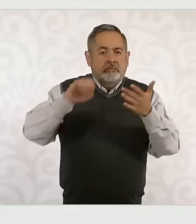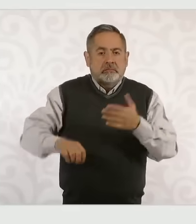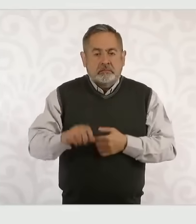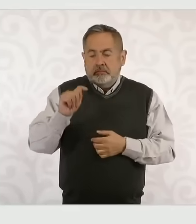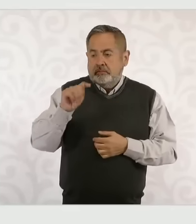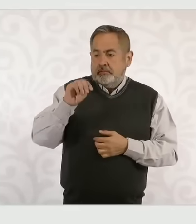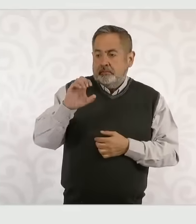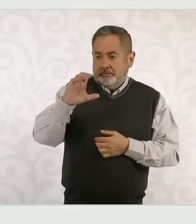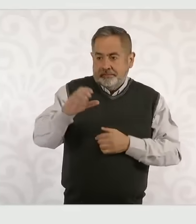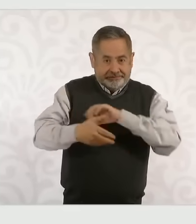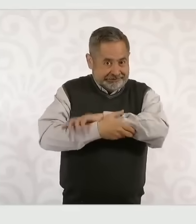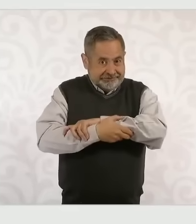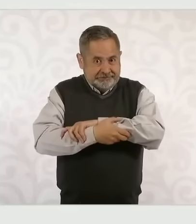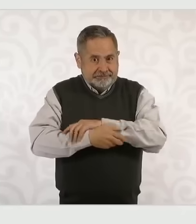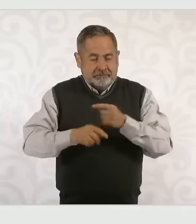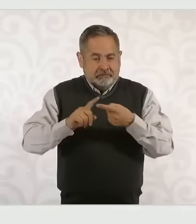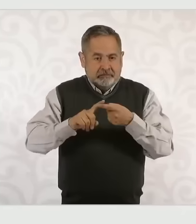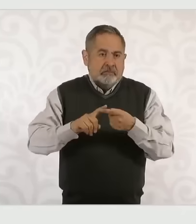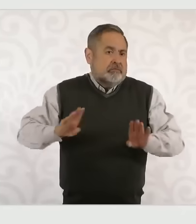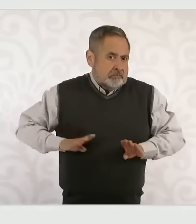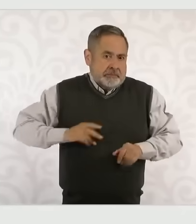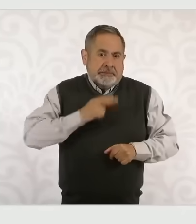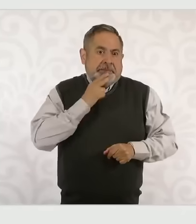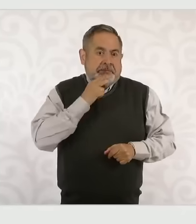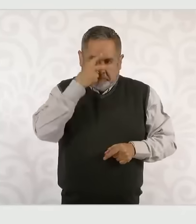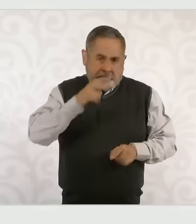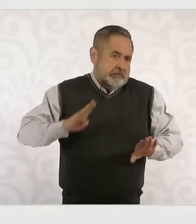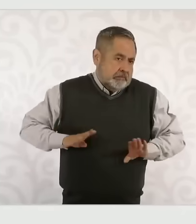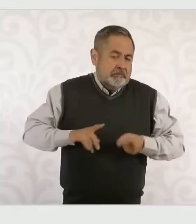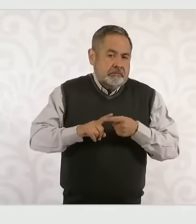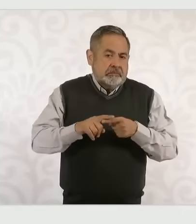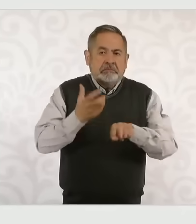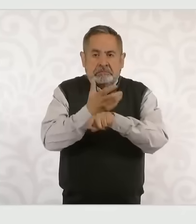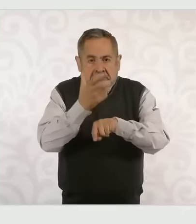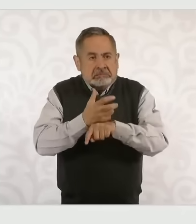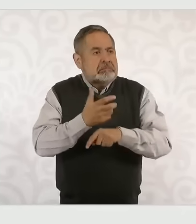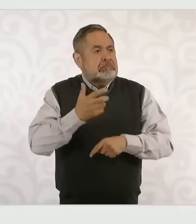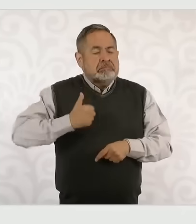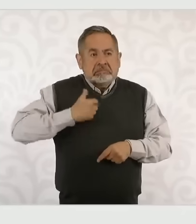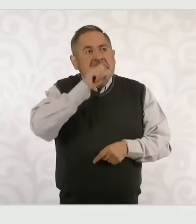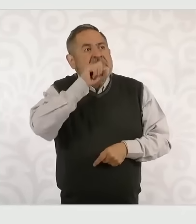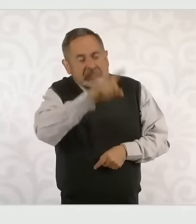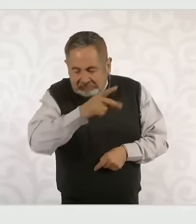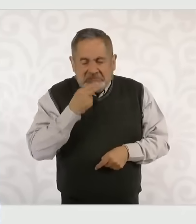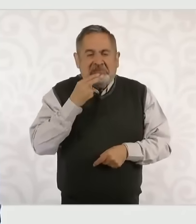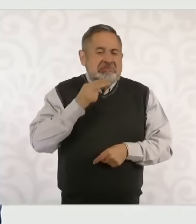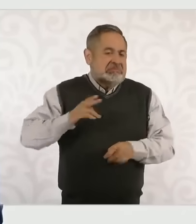Unidos también y a Canadá también. Y tener la posibilidad de hacer un una potencia económica